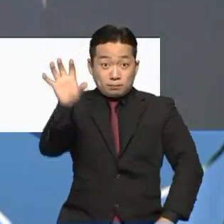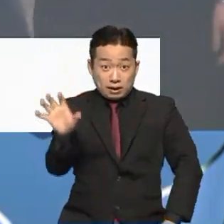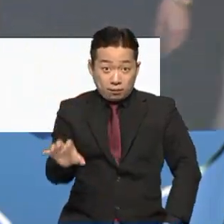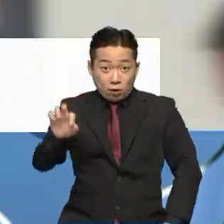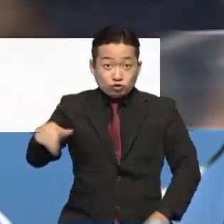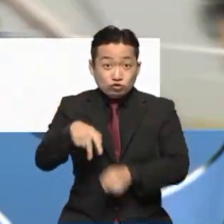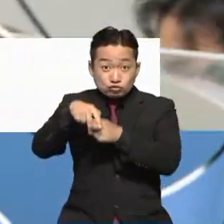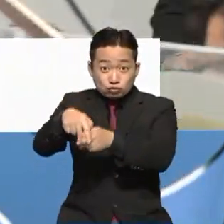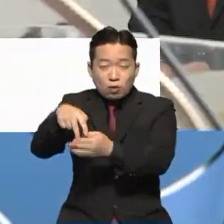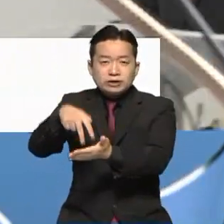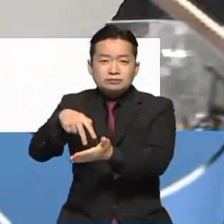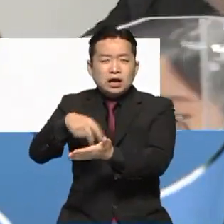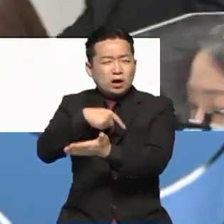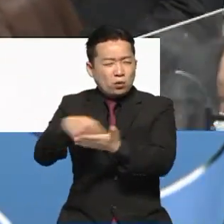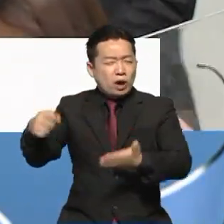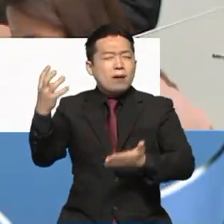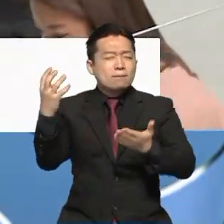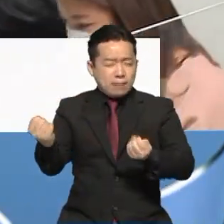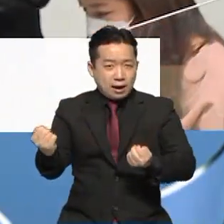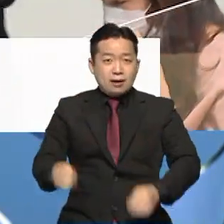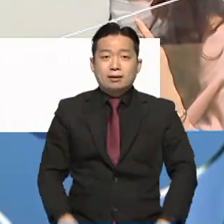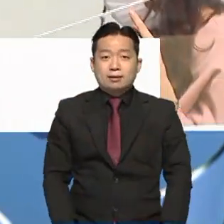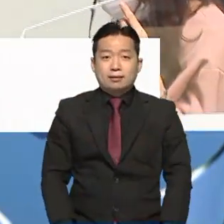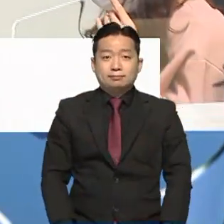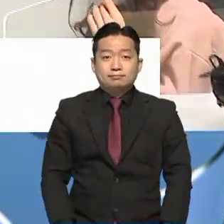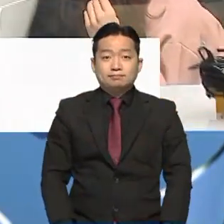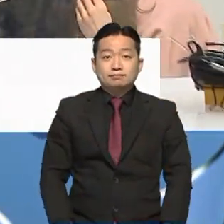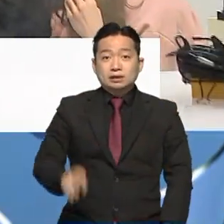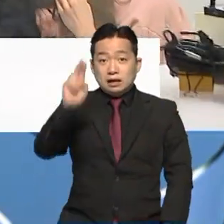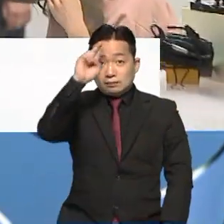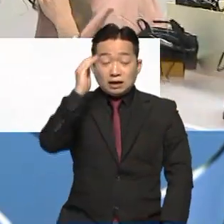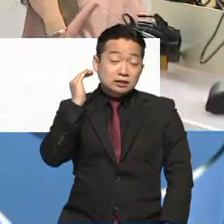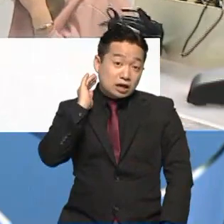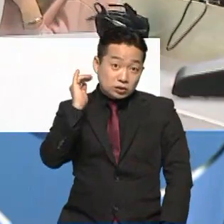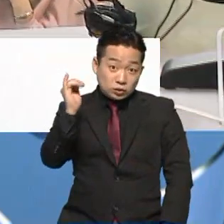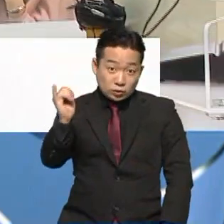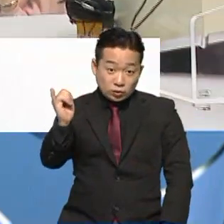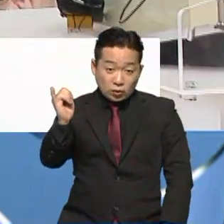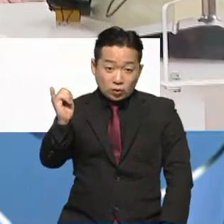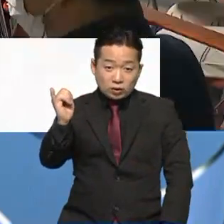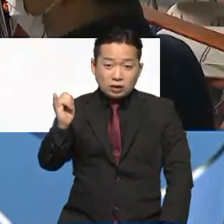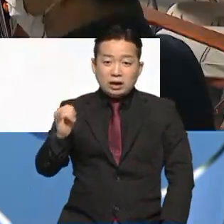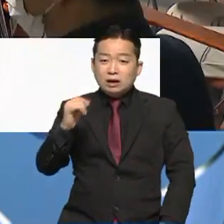후보에게는 치명상이 될 수가 있습니다. 반면 박 전 대통령이 구원을 잊고 지난해